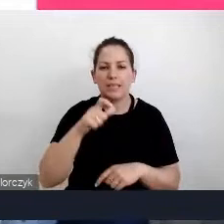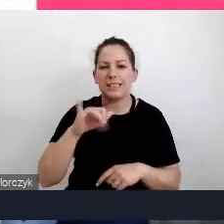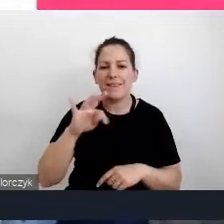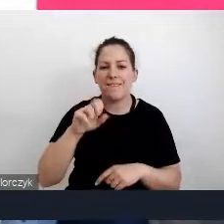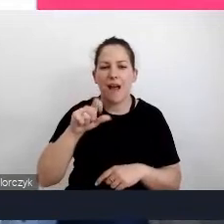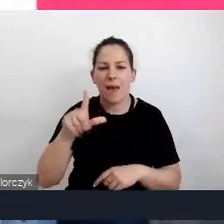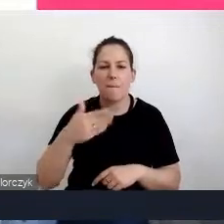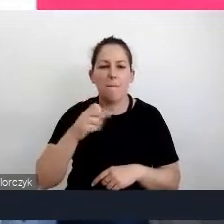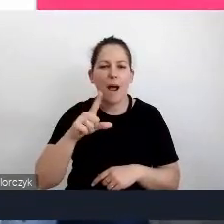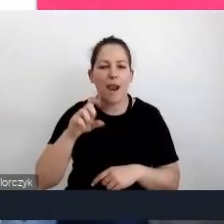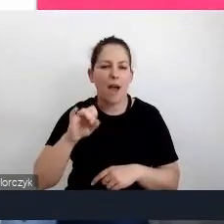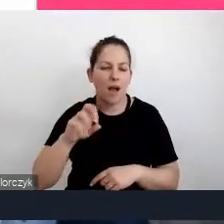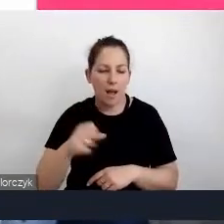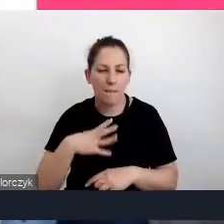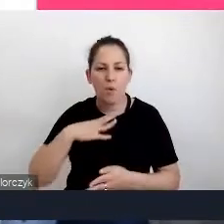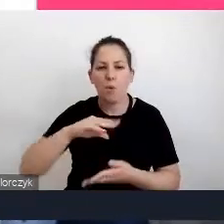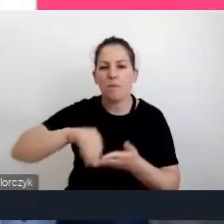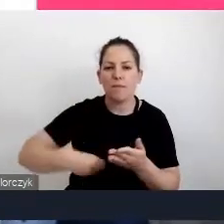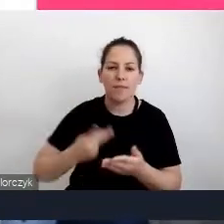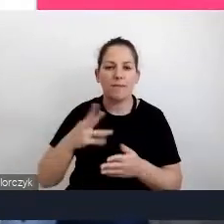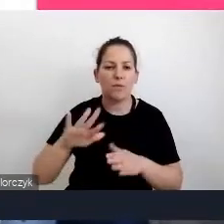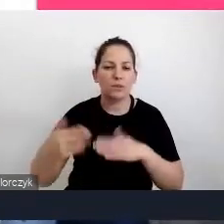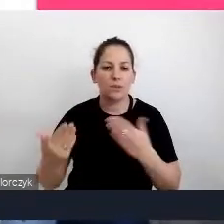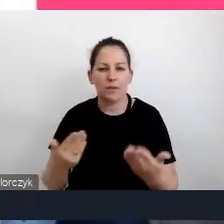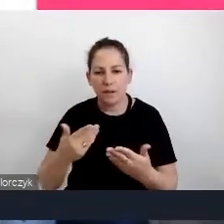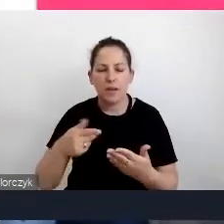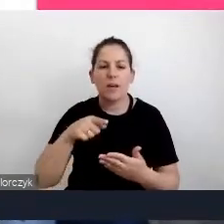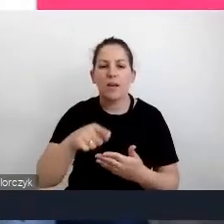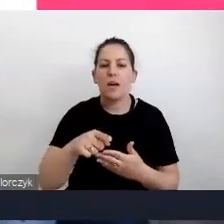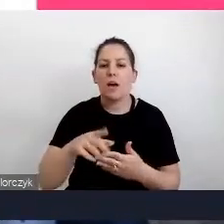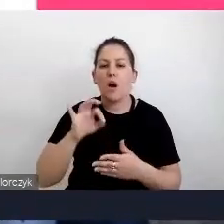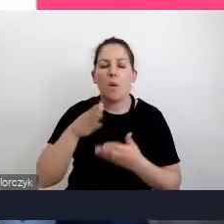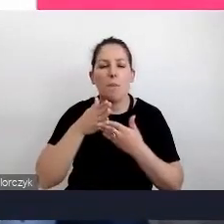został podpisał trójstronny list intencyjny o pomocy i wsparciu,